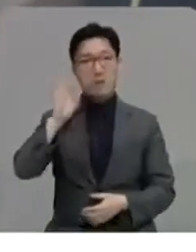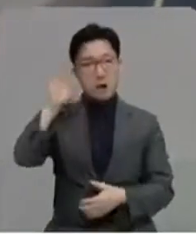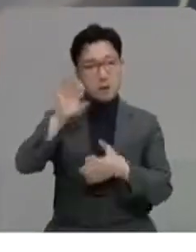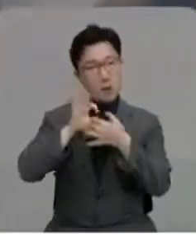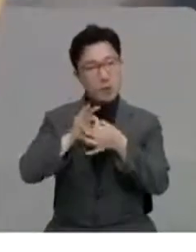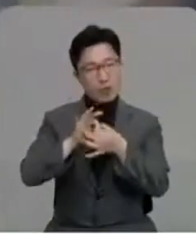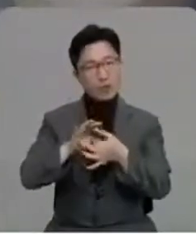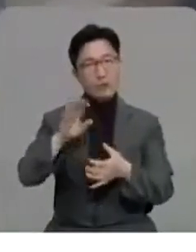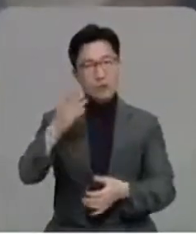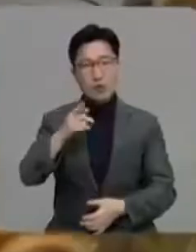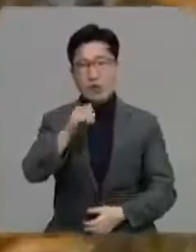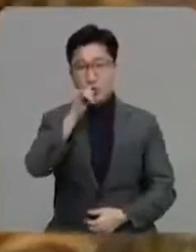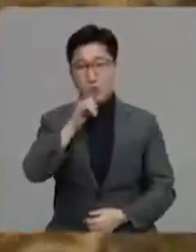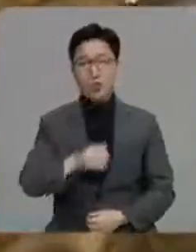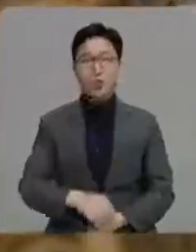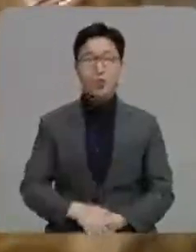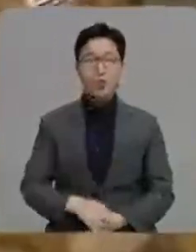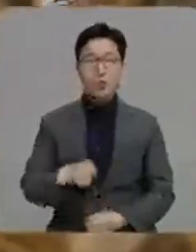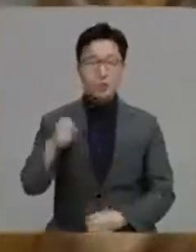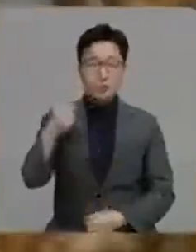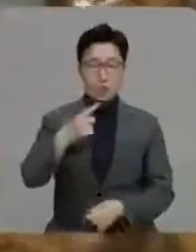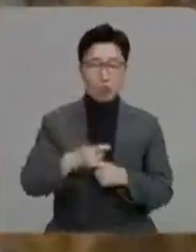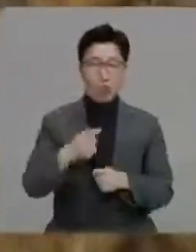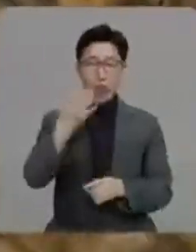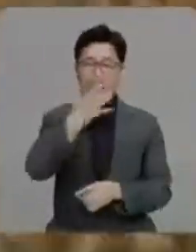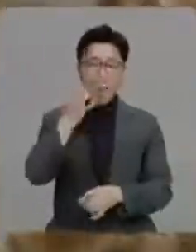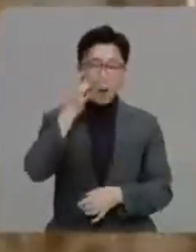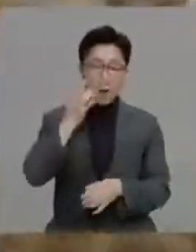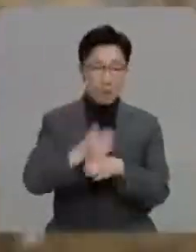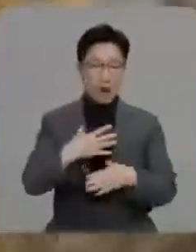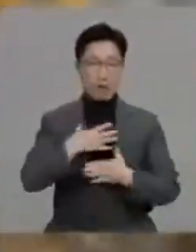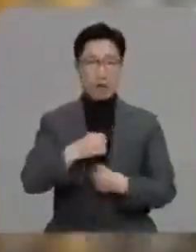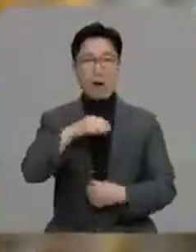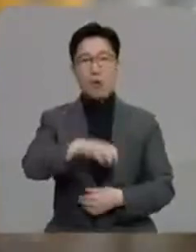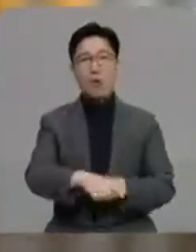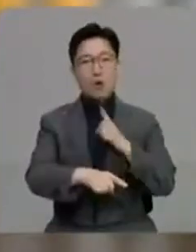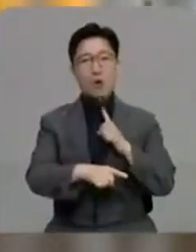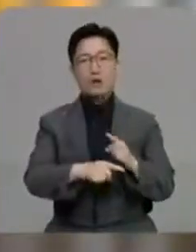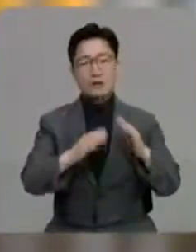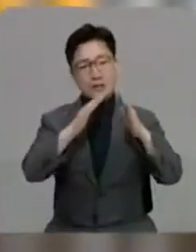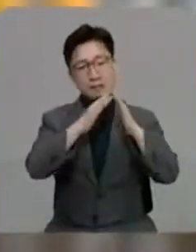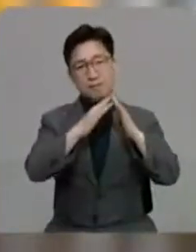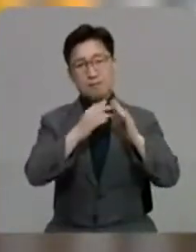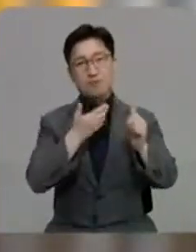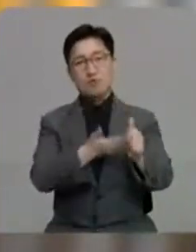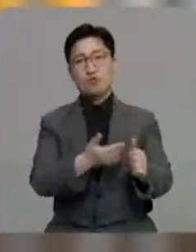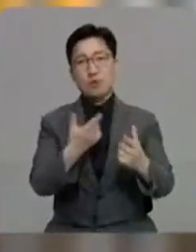높이는 동시에 급감하는 꿀벌의 보금자리가 되고 있습니다. kbs 뉴스 이종완입니다.